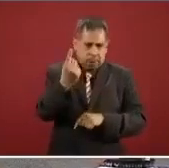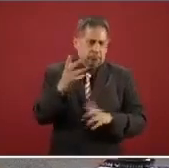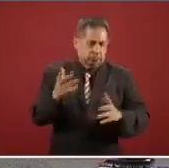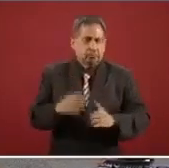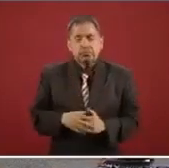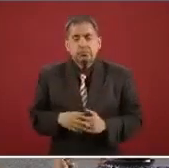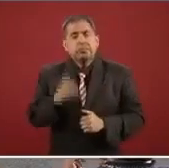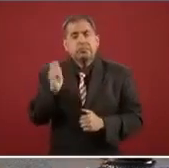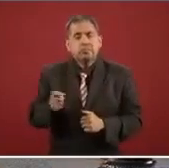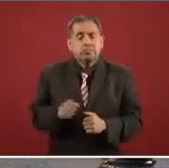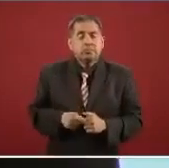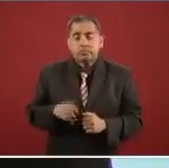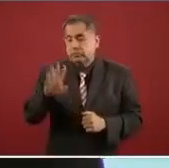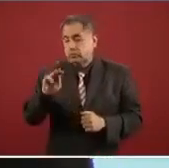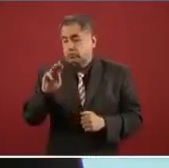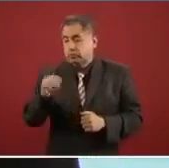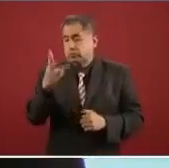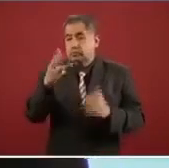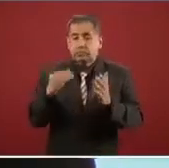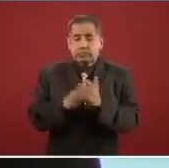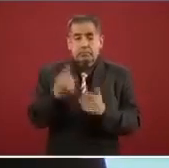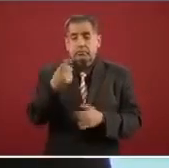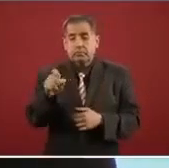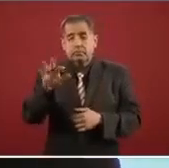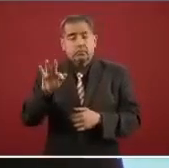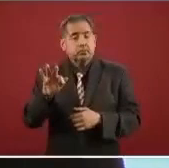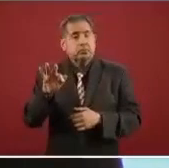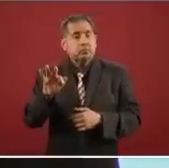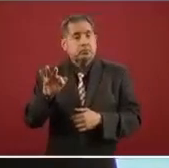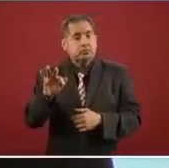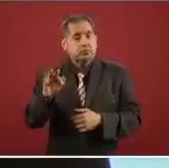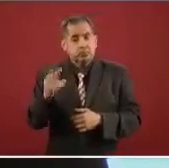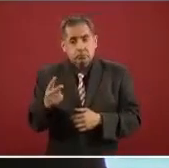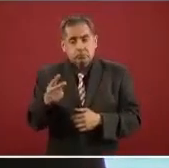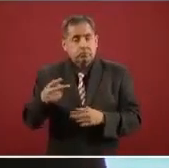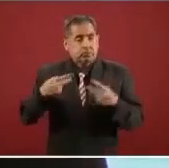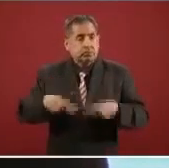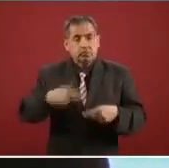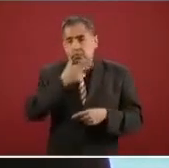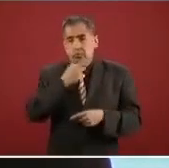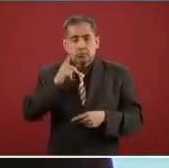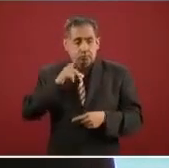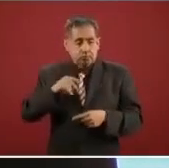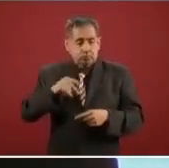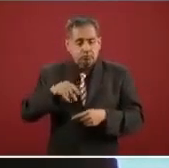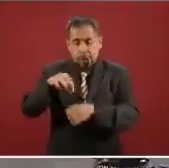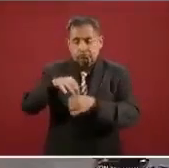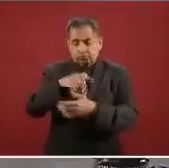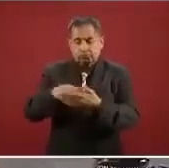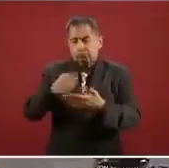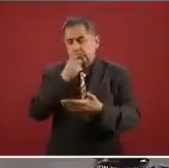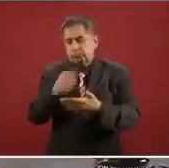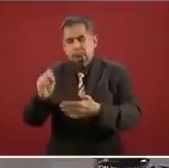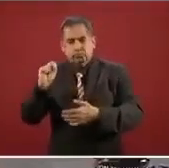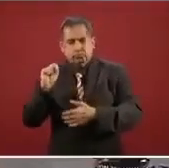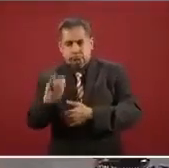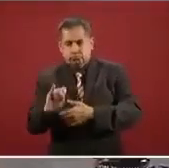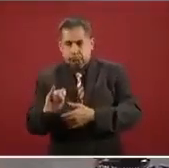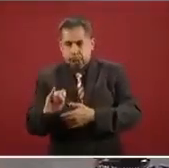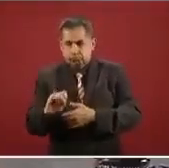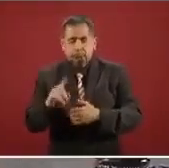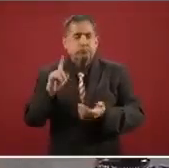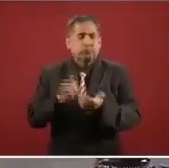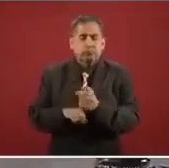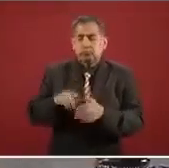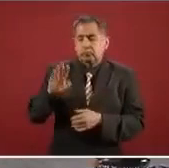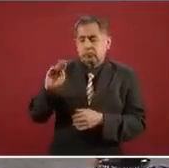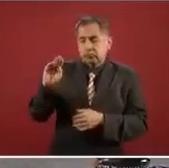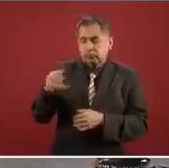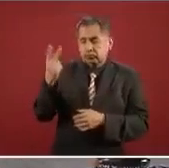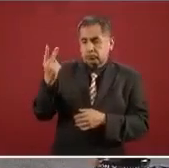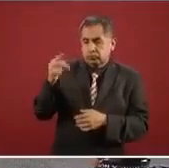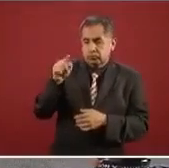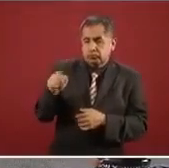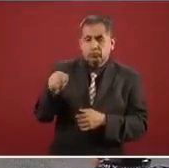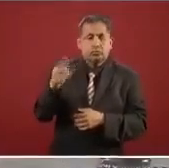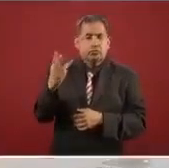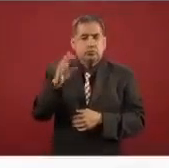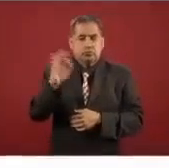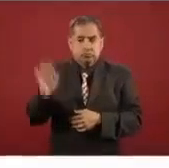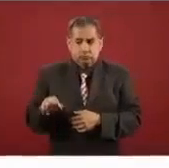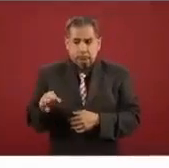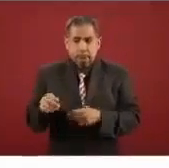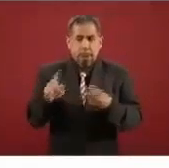que 93 mil 142 mexicanos votaron por el Sí, esto es el 92.3 por ciento; y por el No, siete